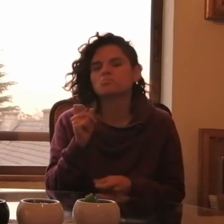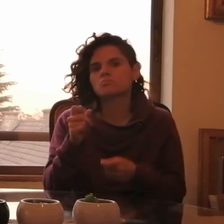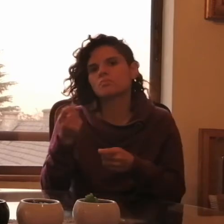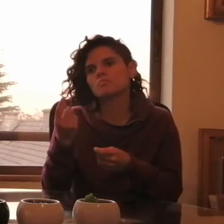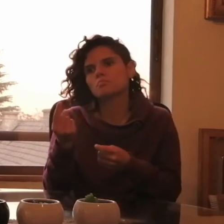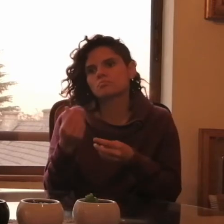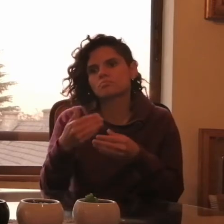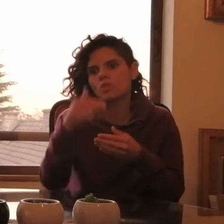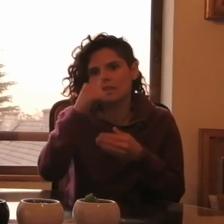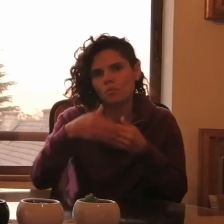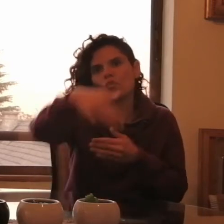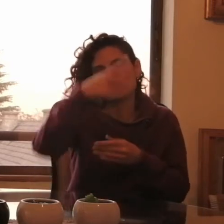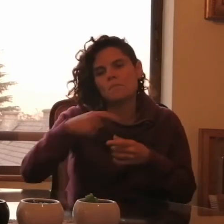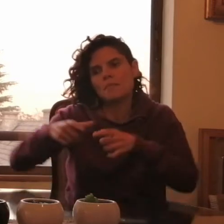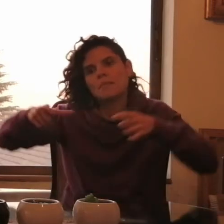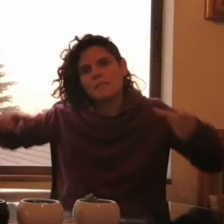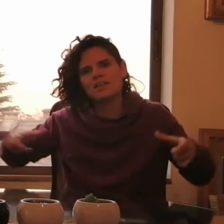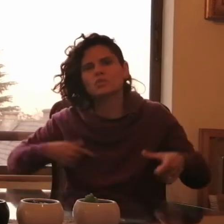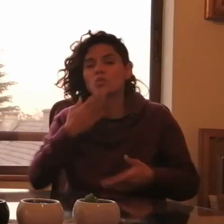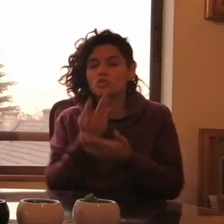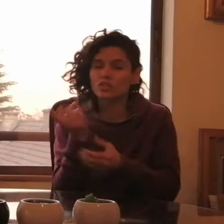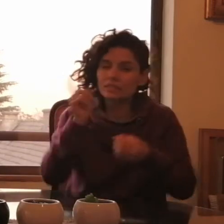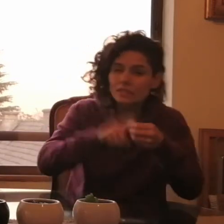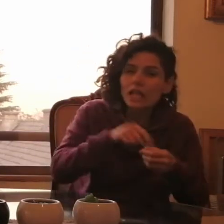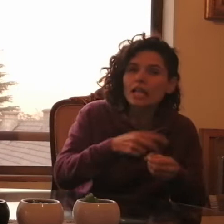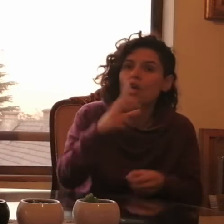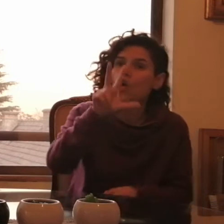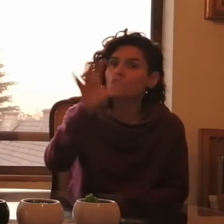cuando entré era el 8% y ahora creo que es como el 20% de mujeres que hay.